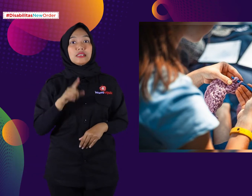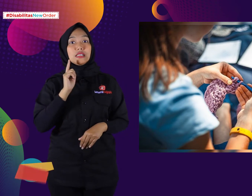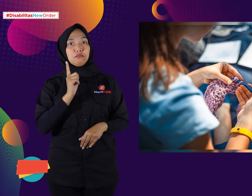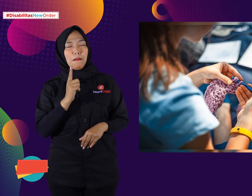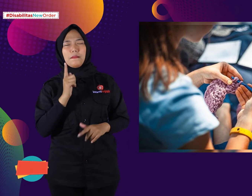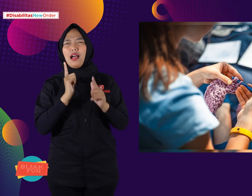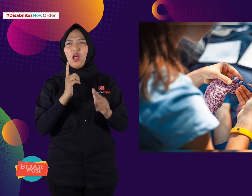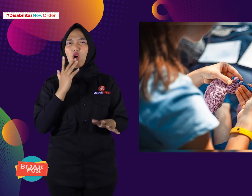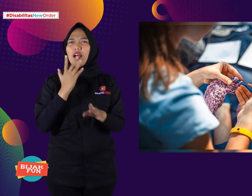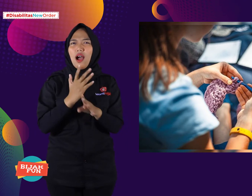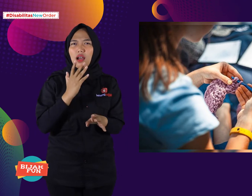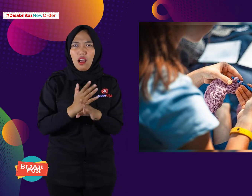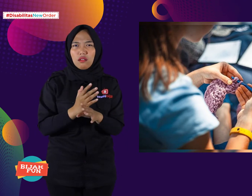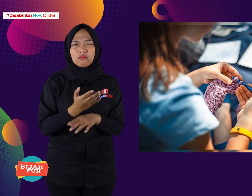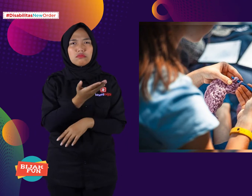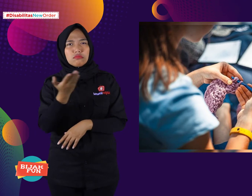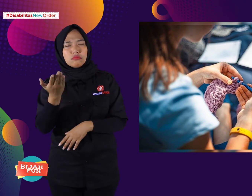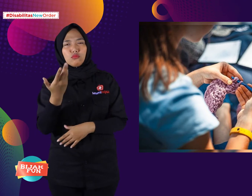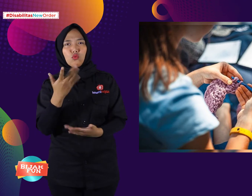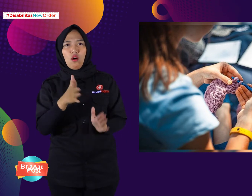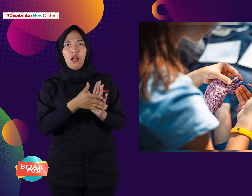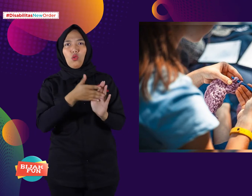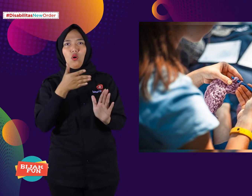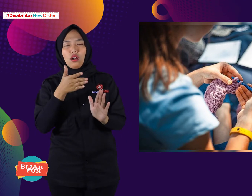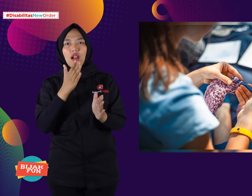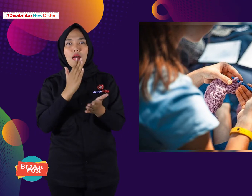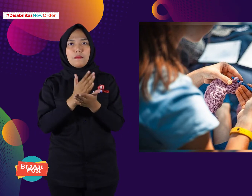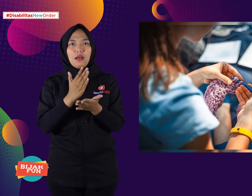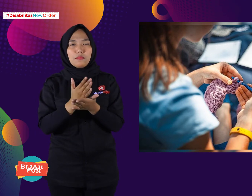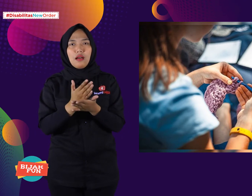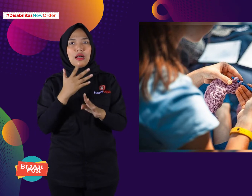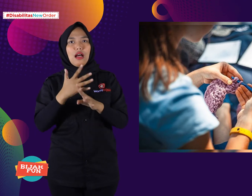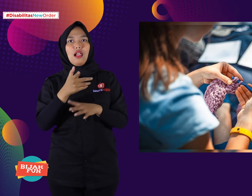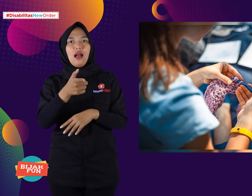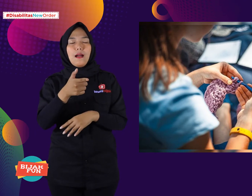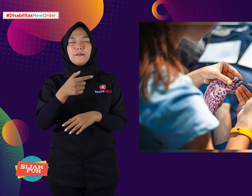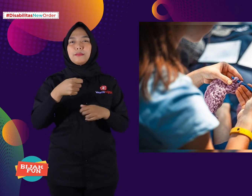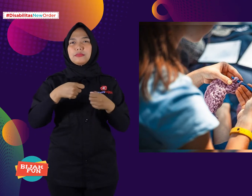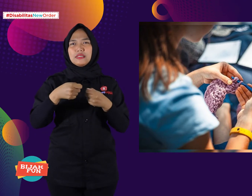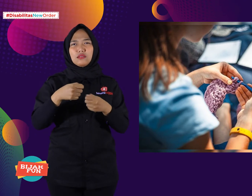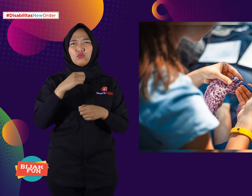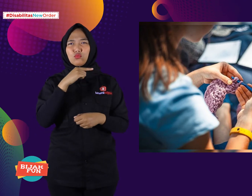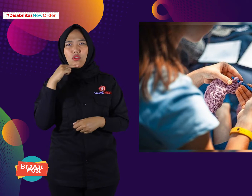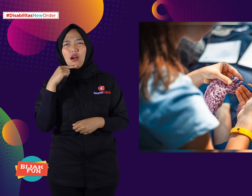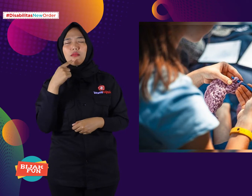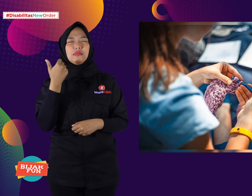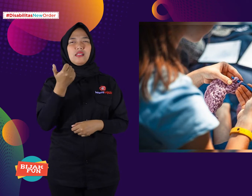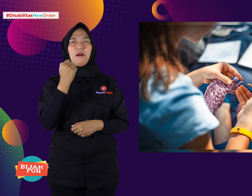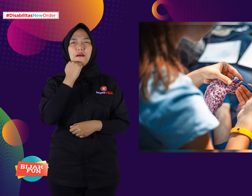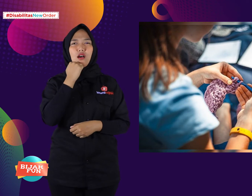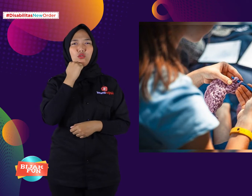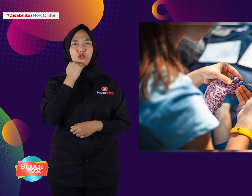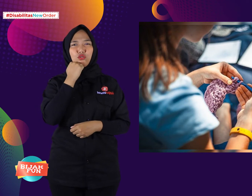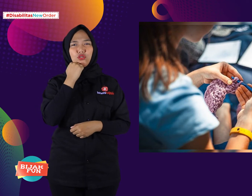Sebab kalau gagal, kamu bisa jadi pengangguran.